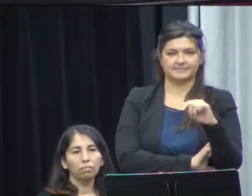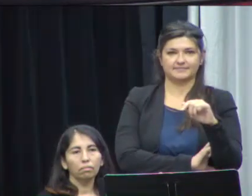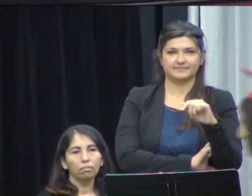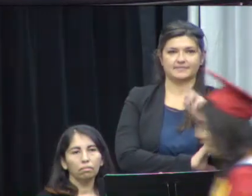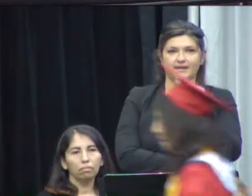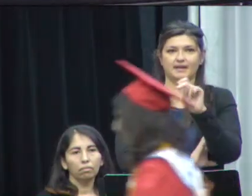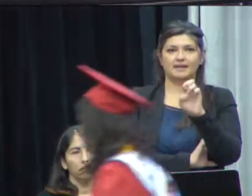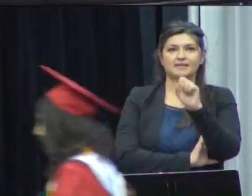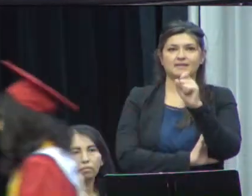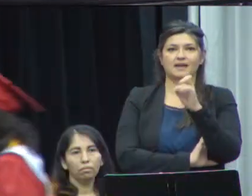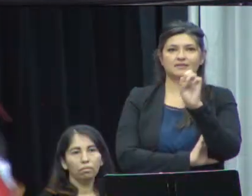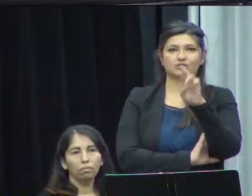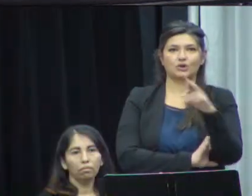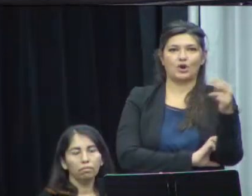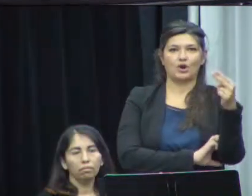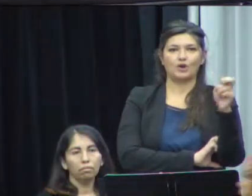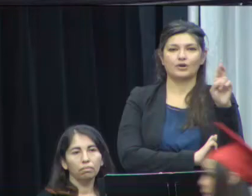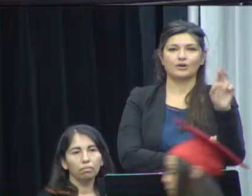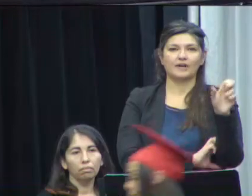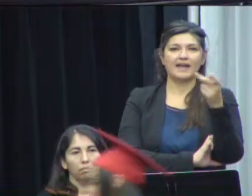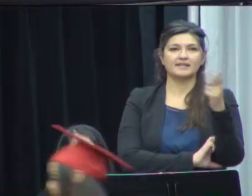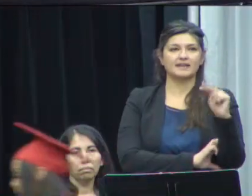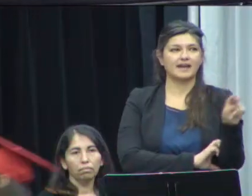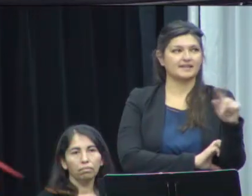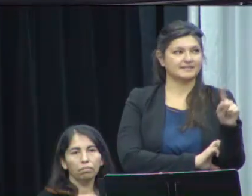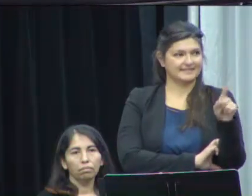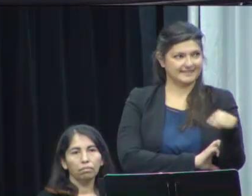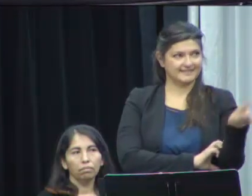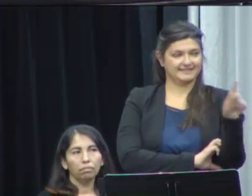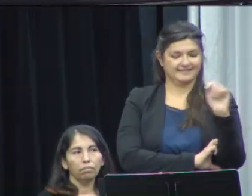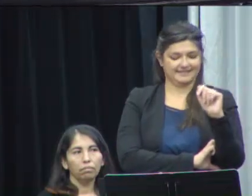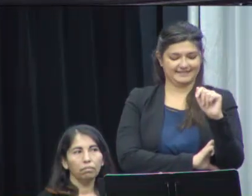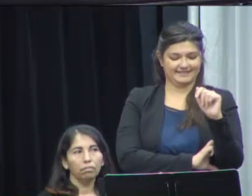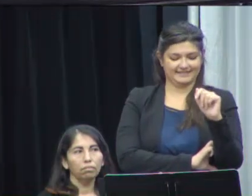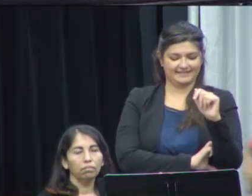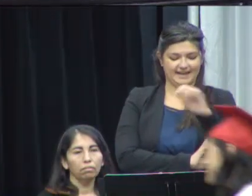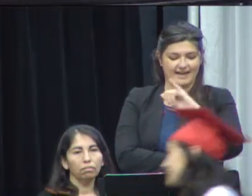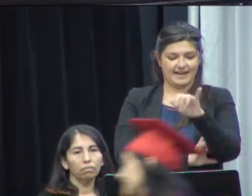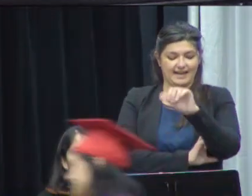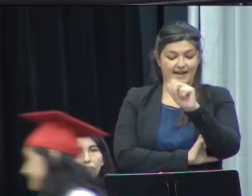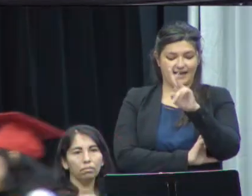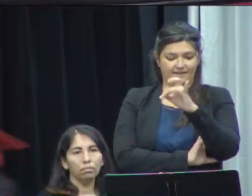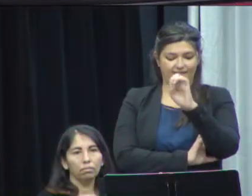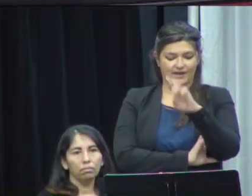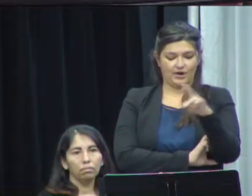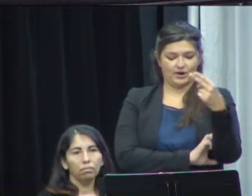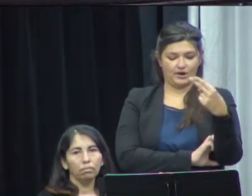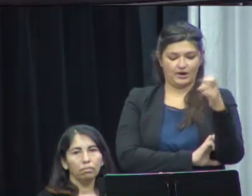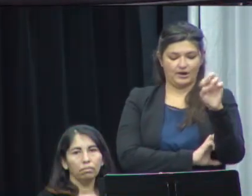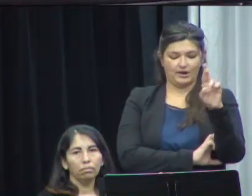Nestor Hernandez. (audience applauds) Javier Hernandez-Garcia.